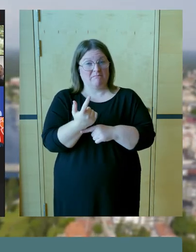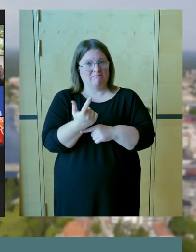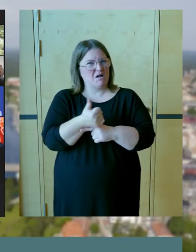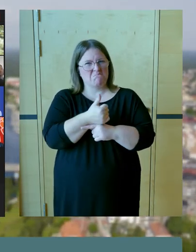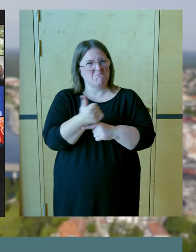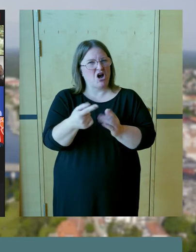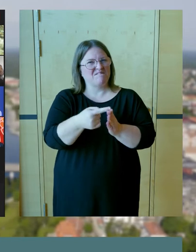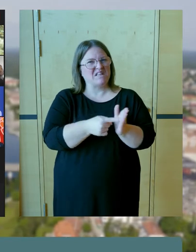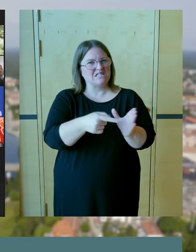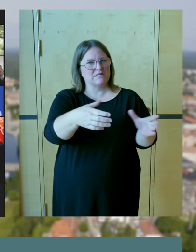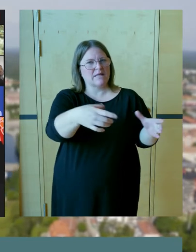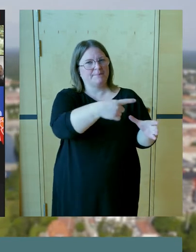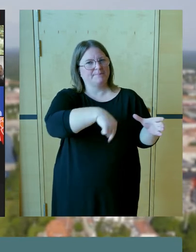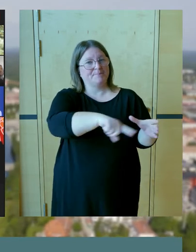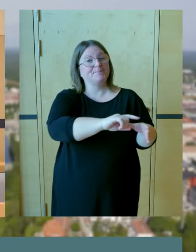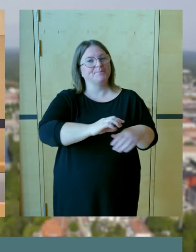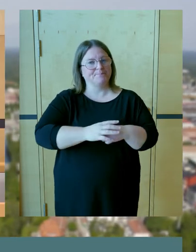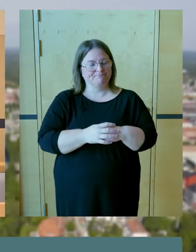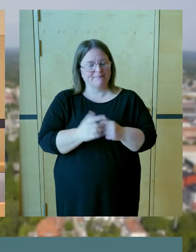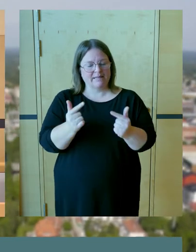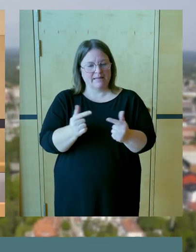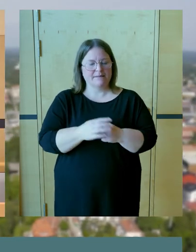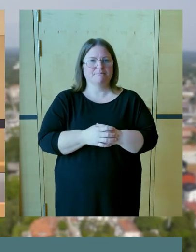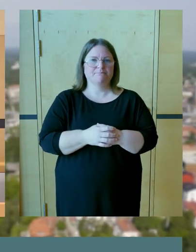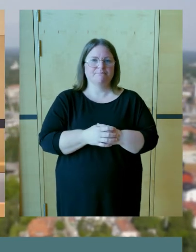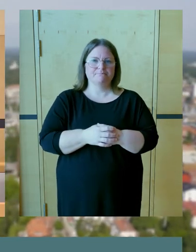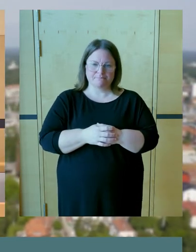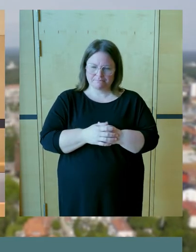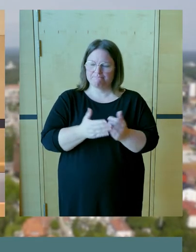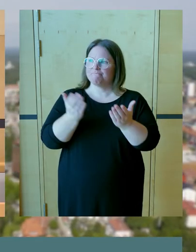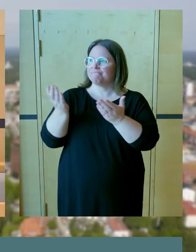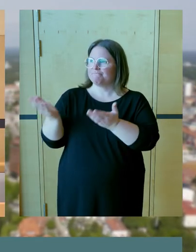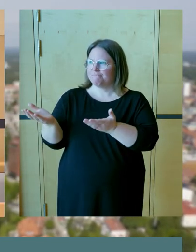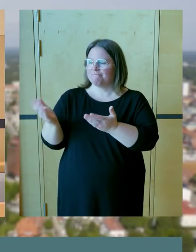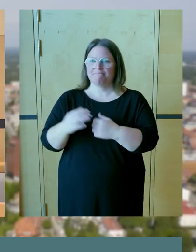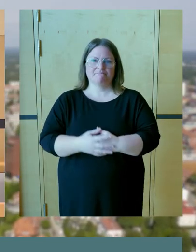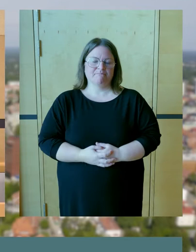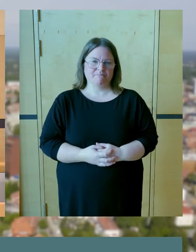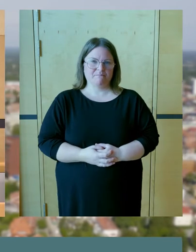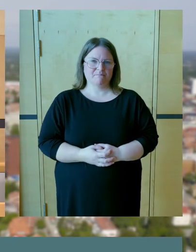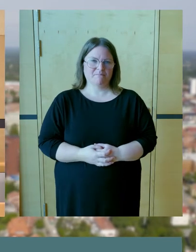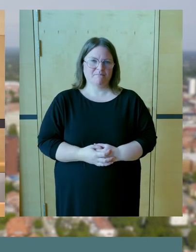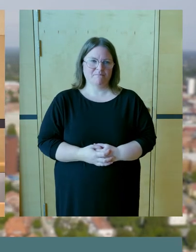Tack ska du ha då vill åka spårvagn kommunstyrelsens ordförande Socialdemokraterna inte efter Simon Lindfors Vart hon har varit